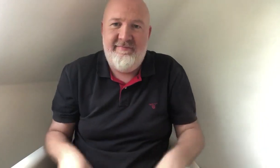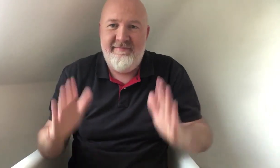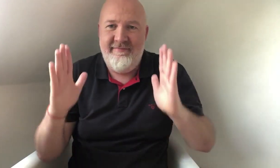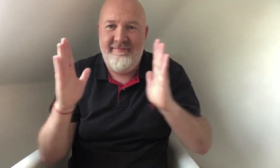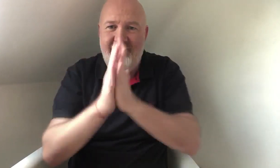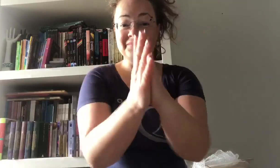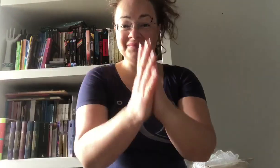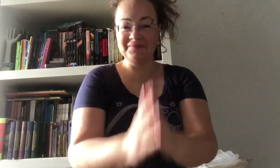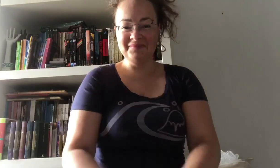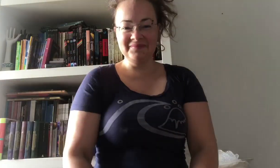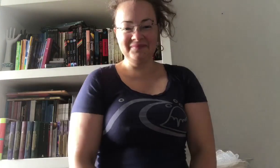*Clap*